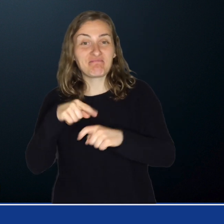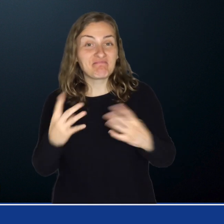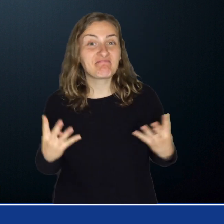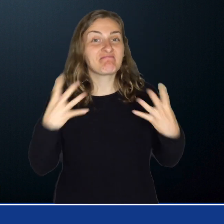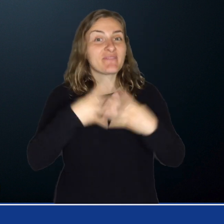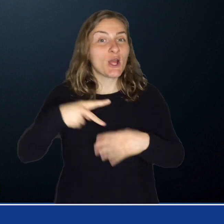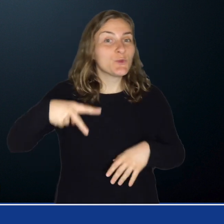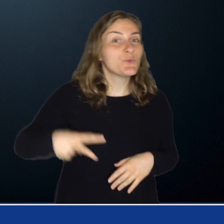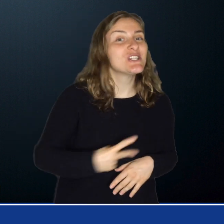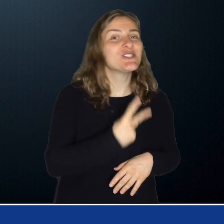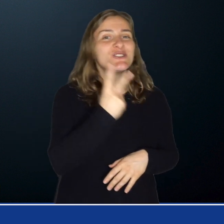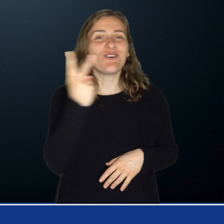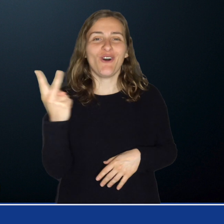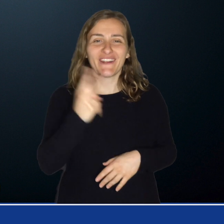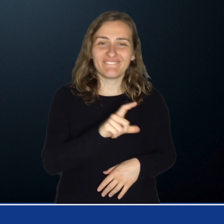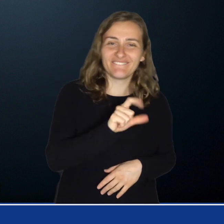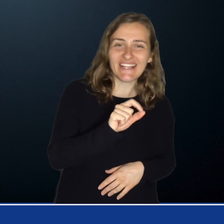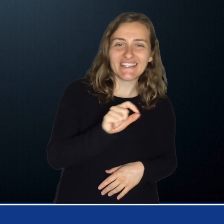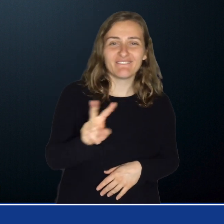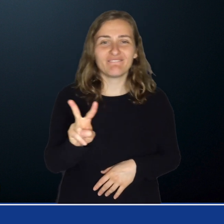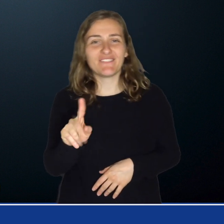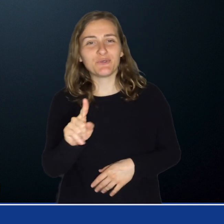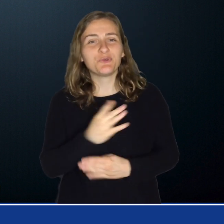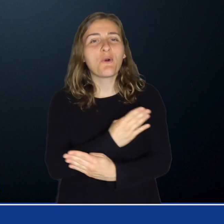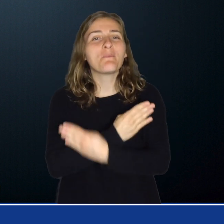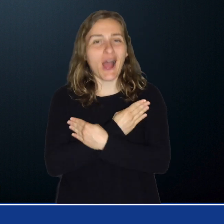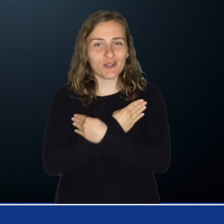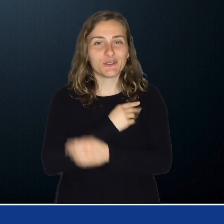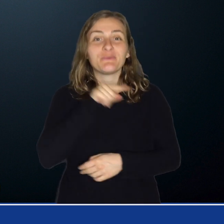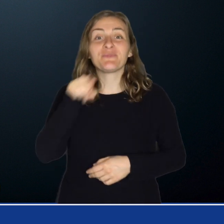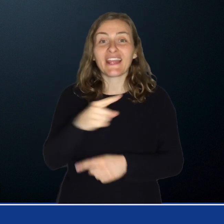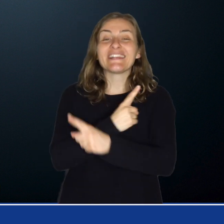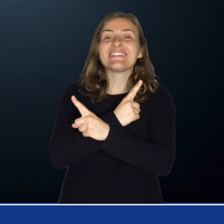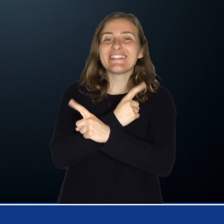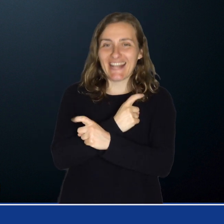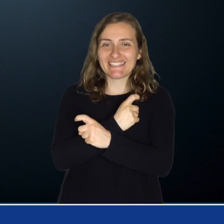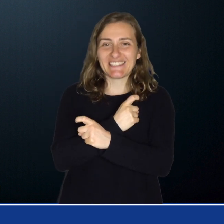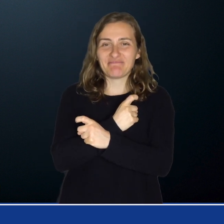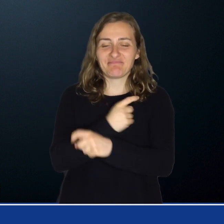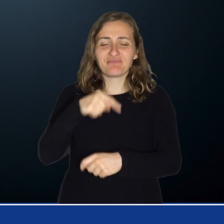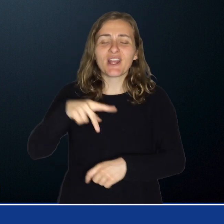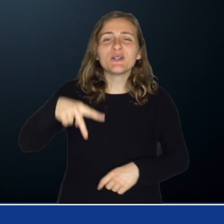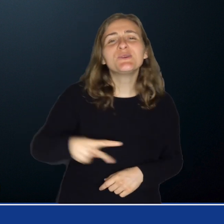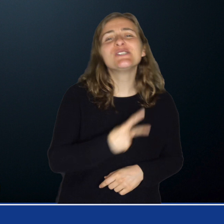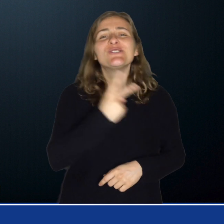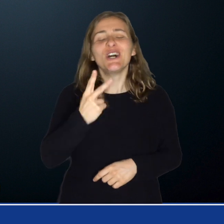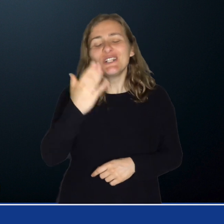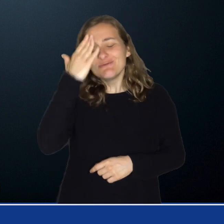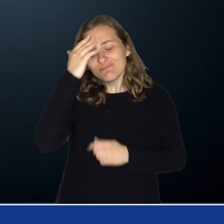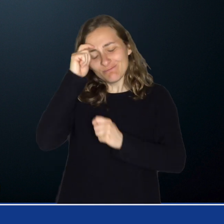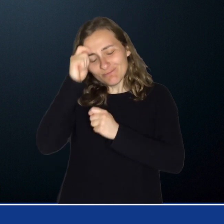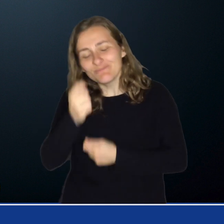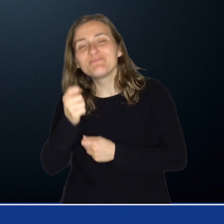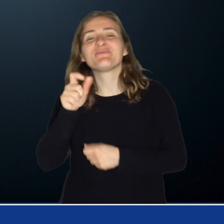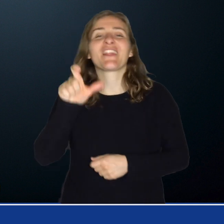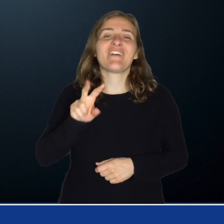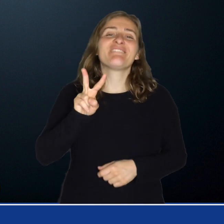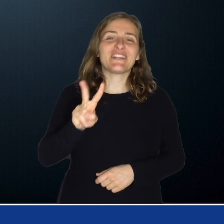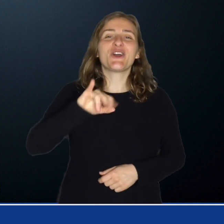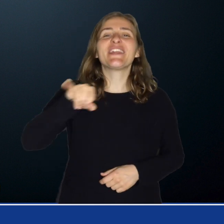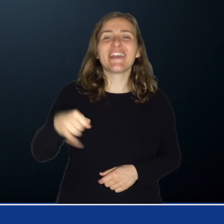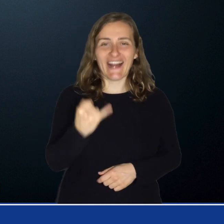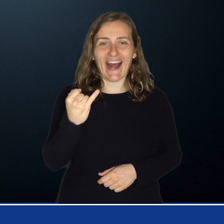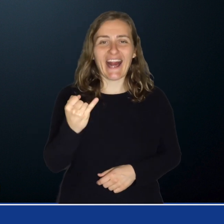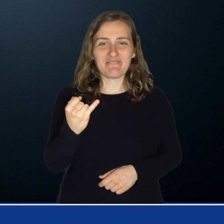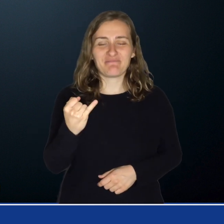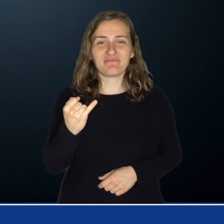sono state organizzate due giornate a Trieste interamente dedicate al Presidente Ieralla, il 20 e il 21 maggio.